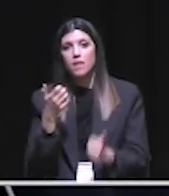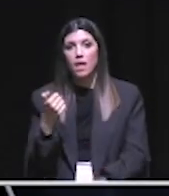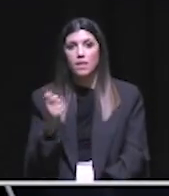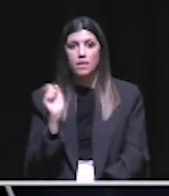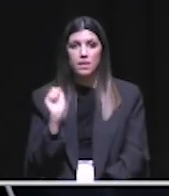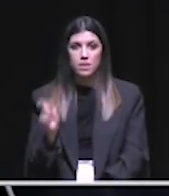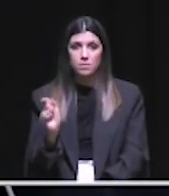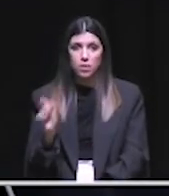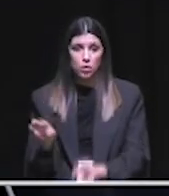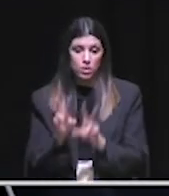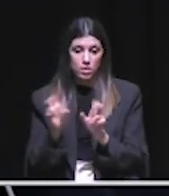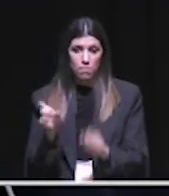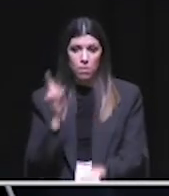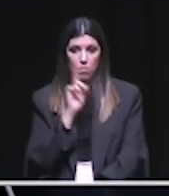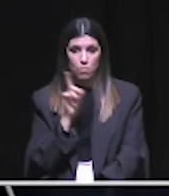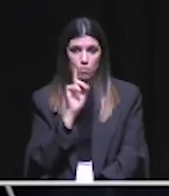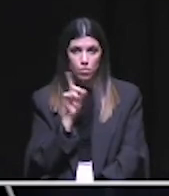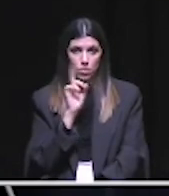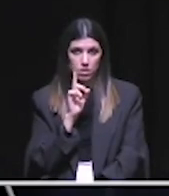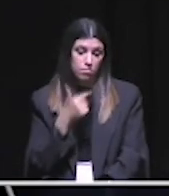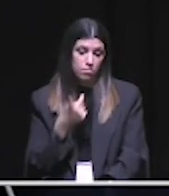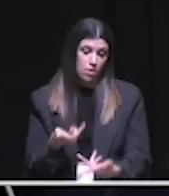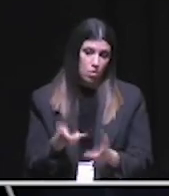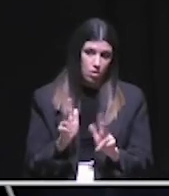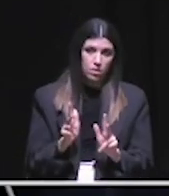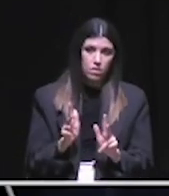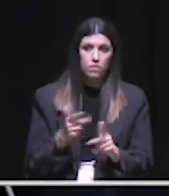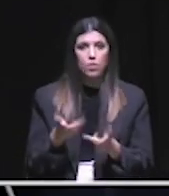É um tema muito importante para o LIVRE e que o LIVRE defende.